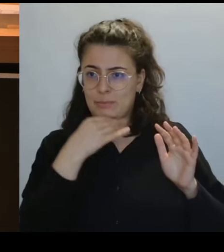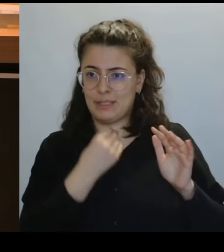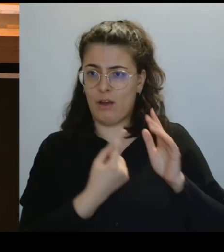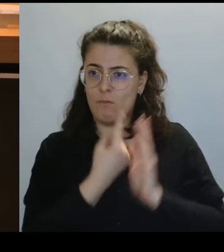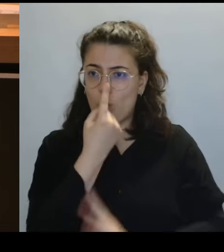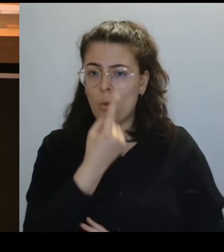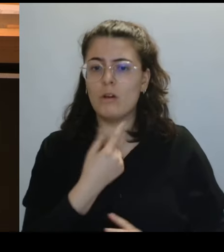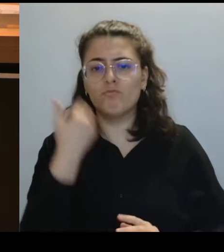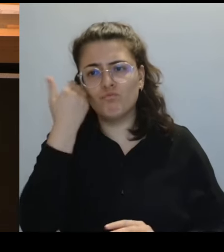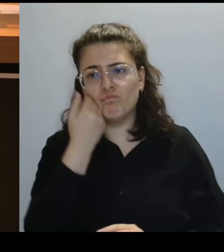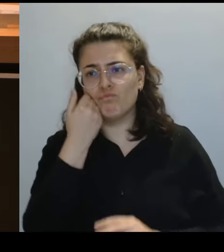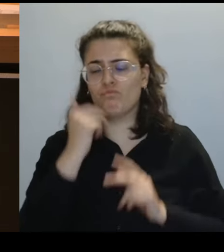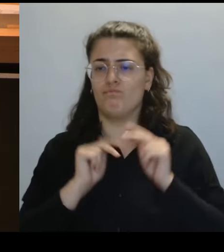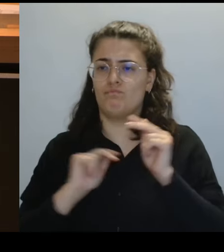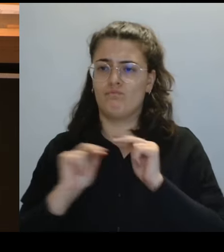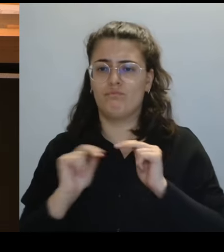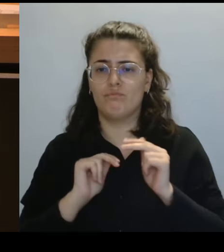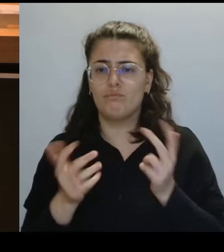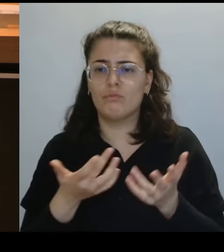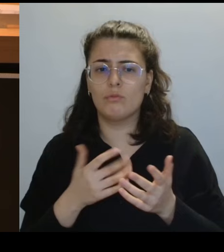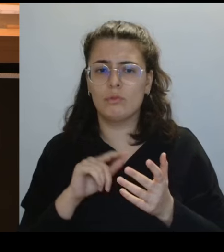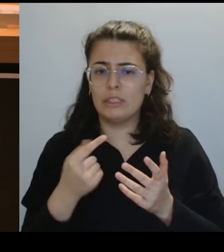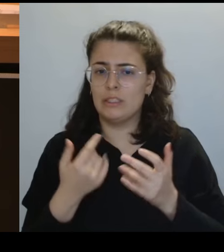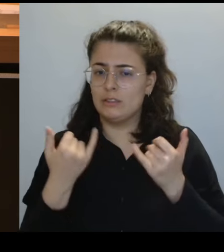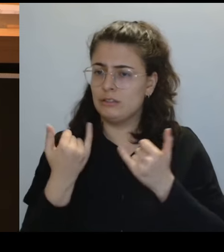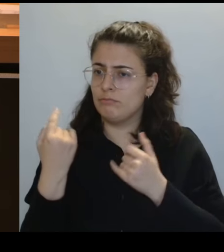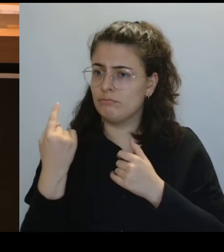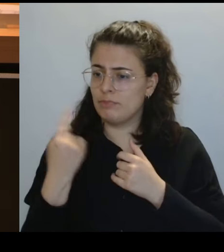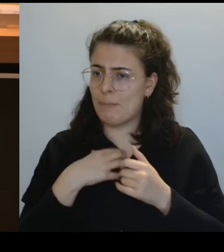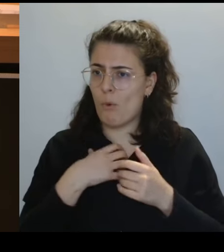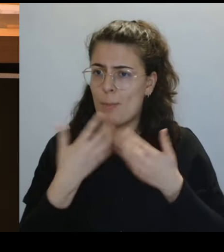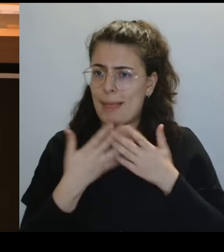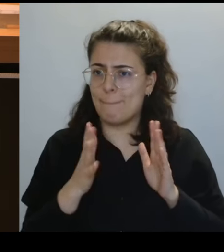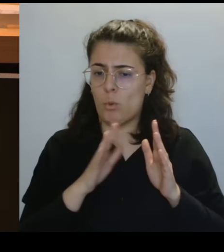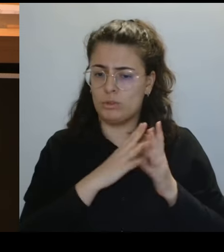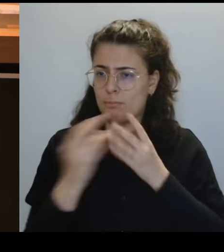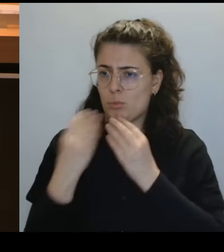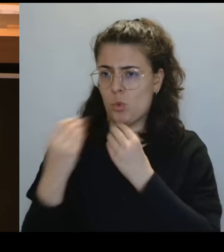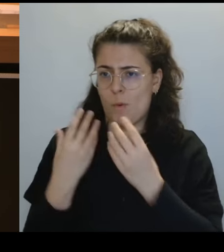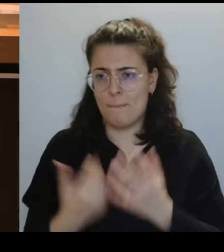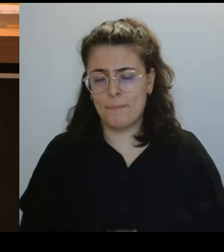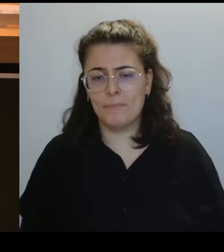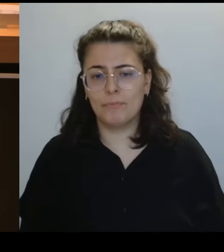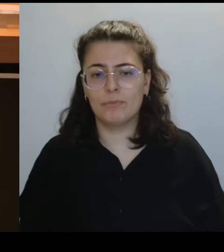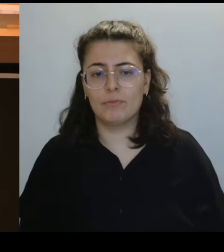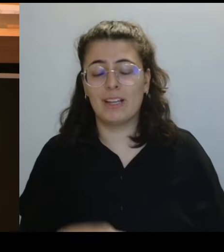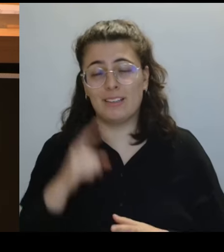auch problemlos erhalten. Und eins noch. Ich habe, glaube ich, in dem Antrag auch irgendwas von Ihrer